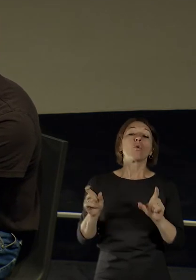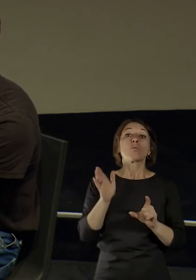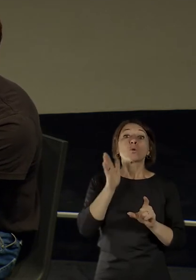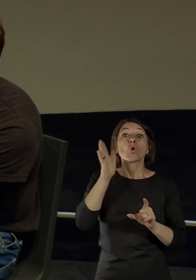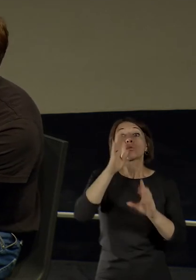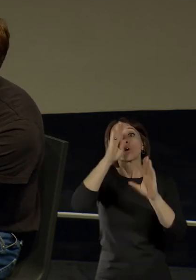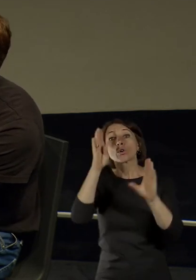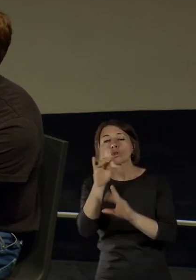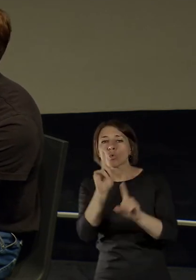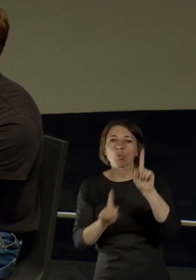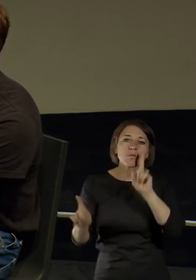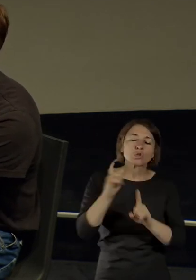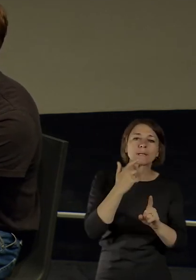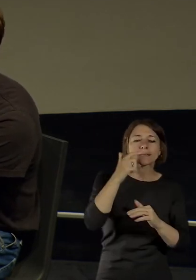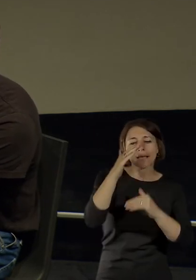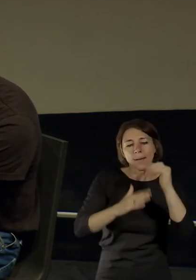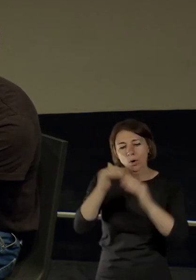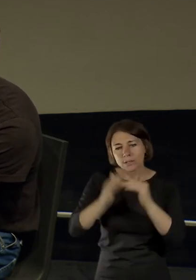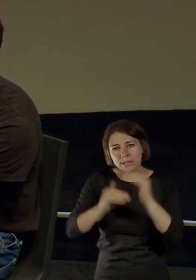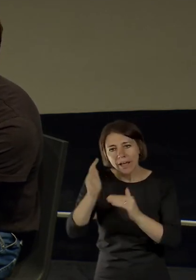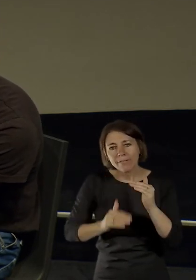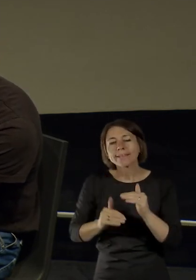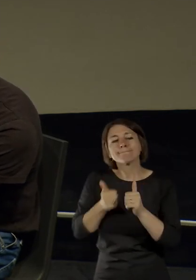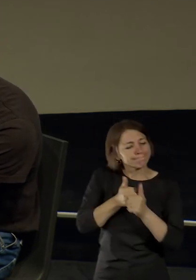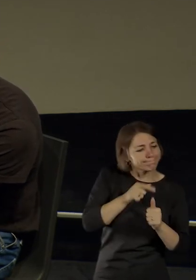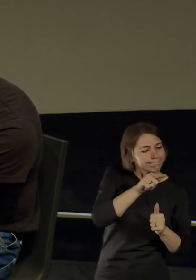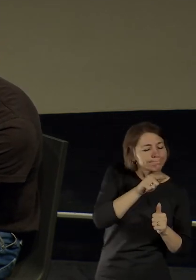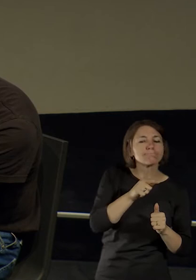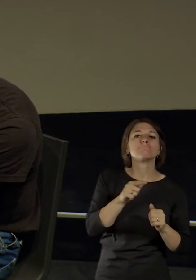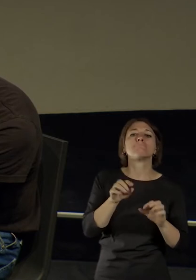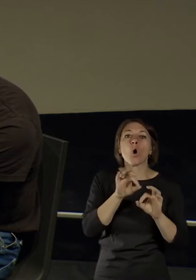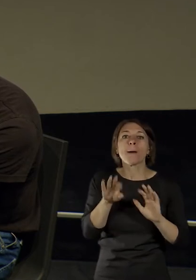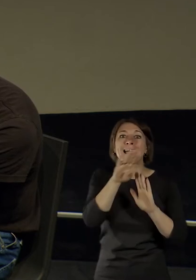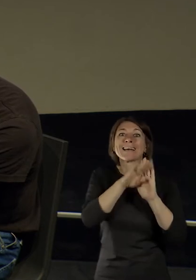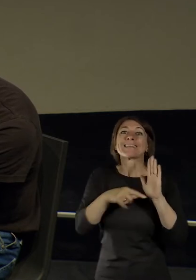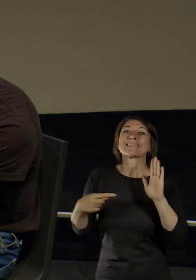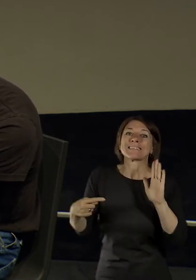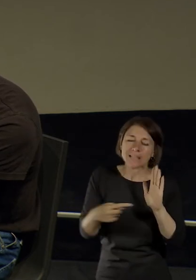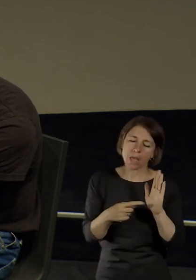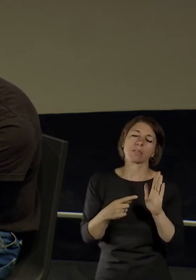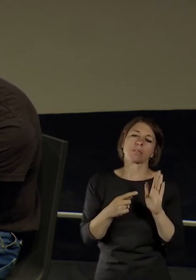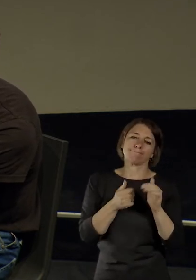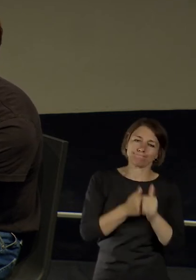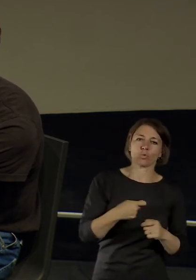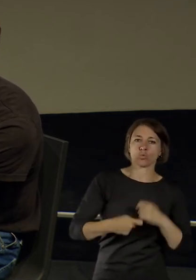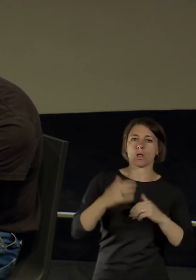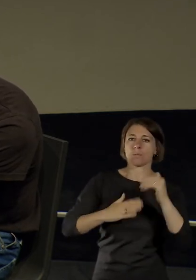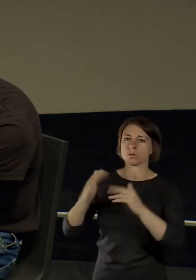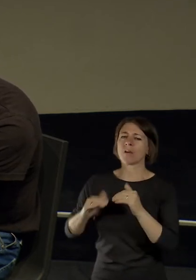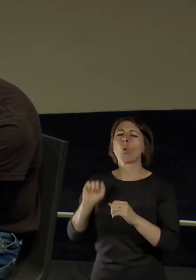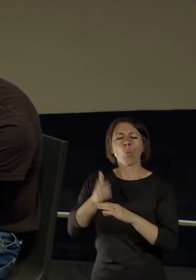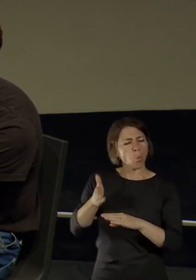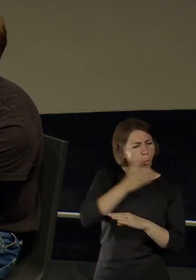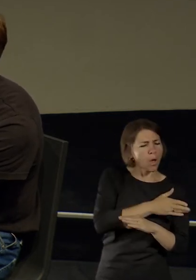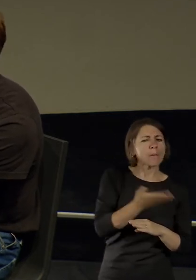Byť stavební předpisy nějak už se něco společně s Územními analytickými podklady snažily určit,